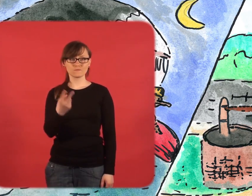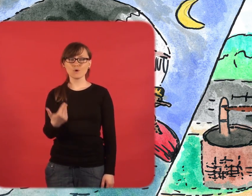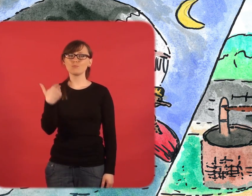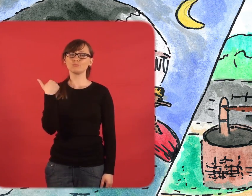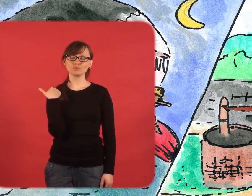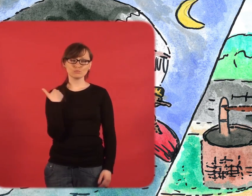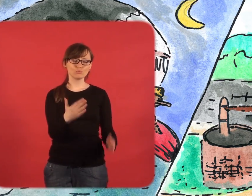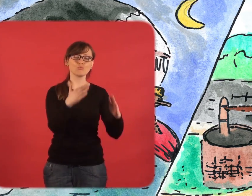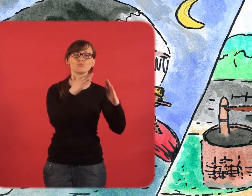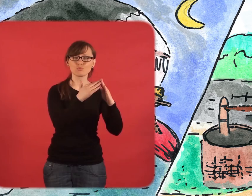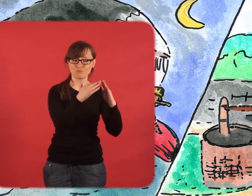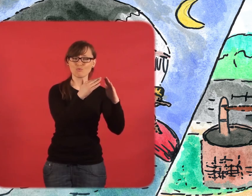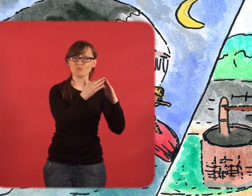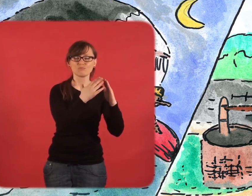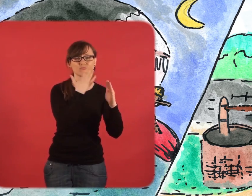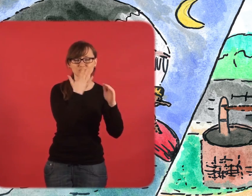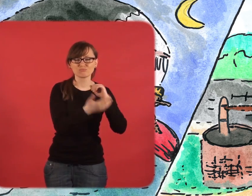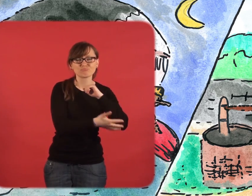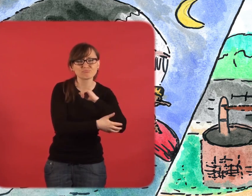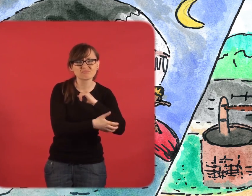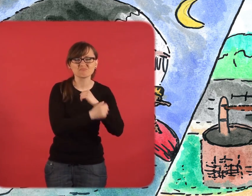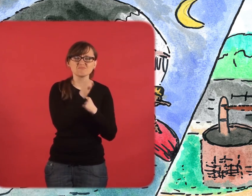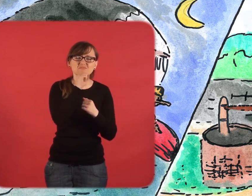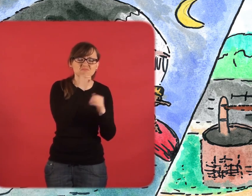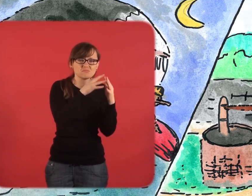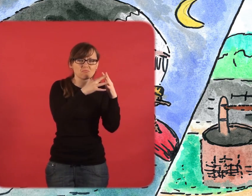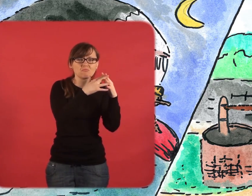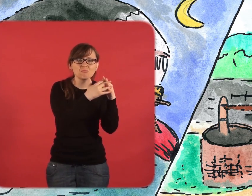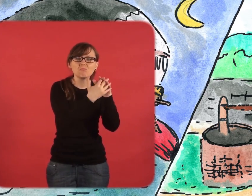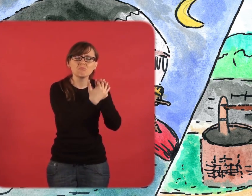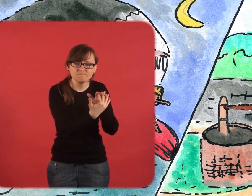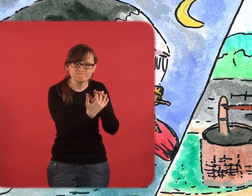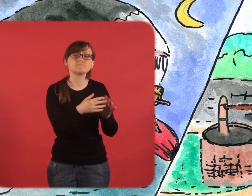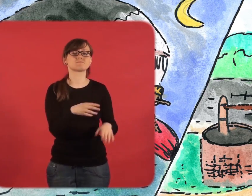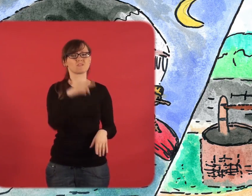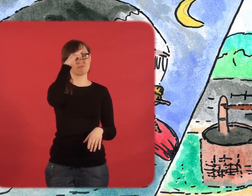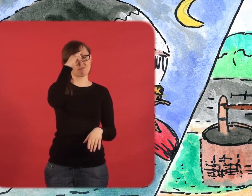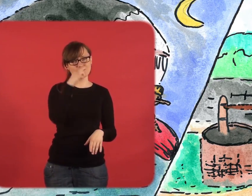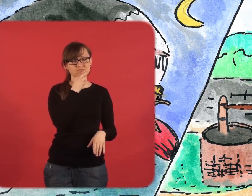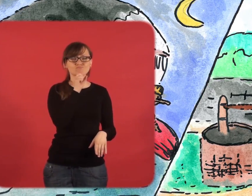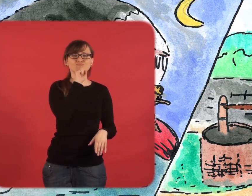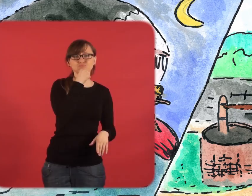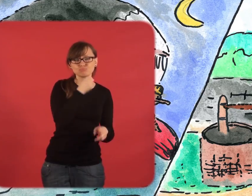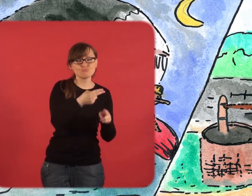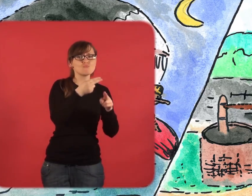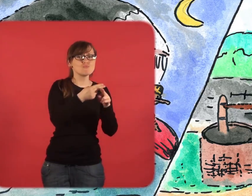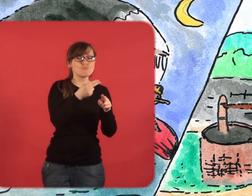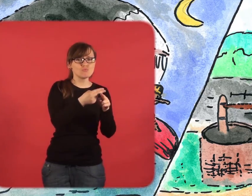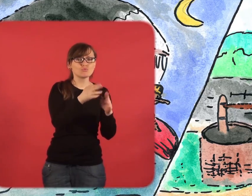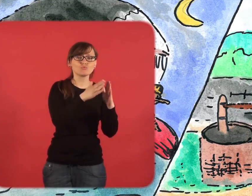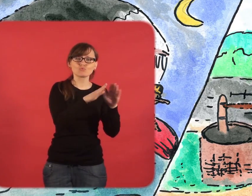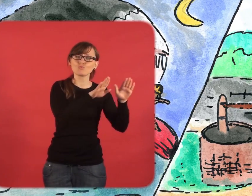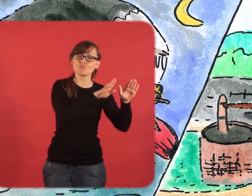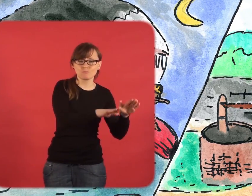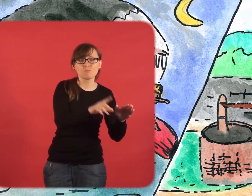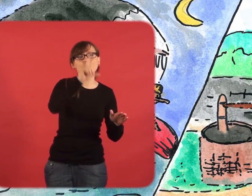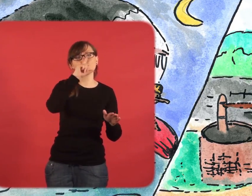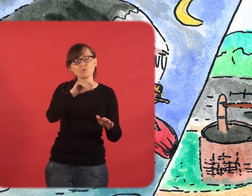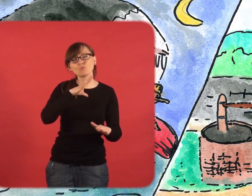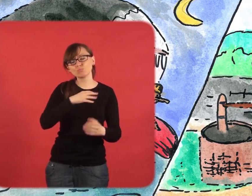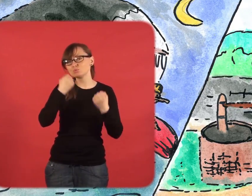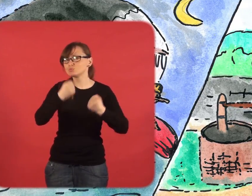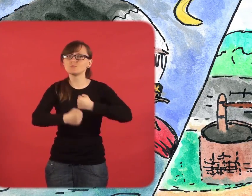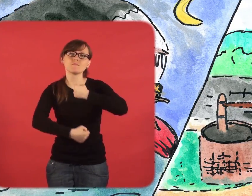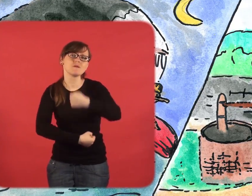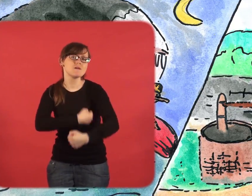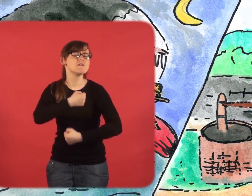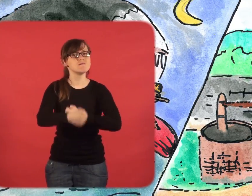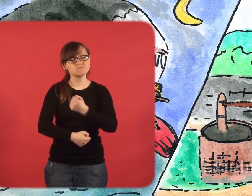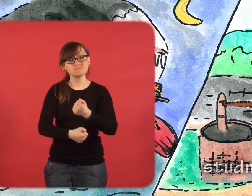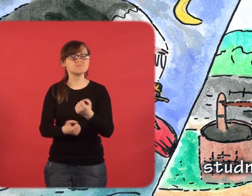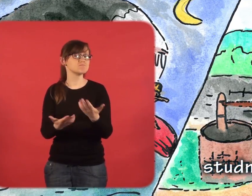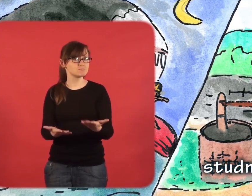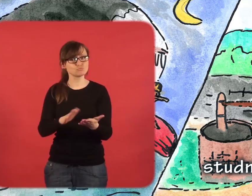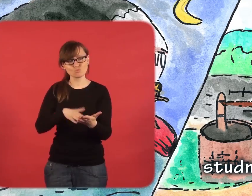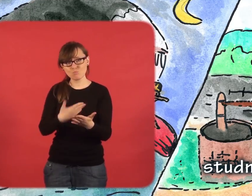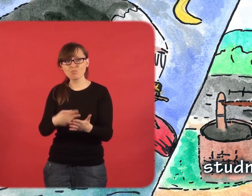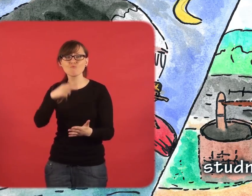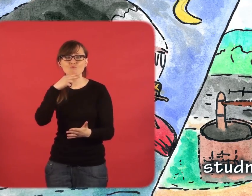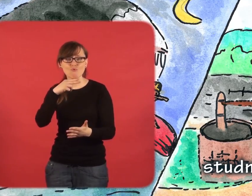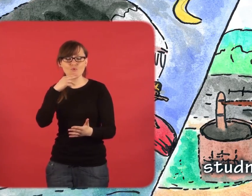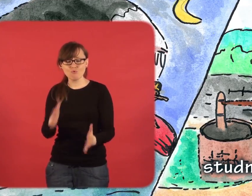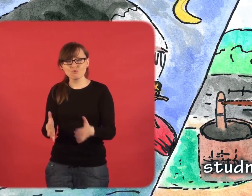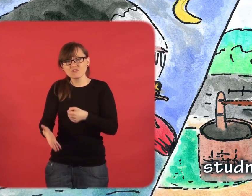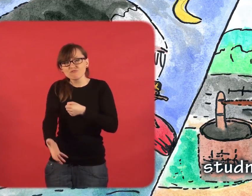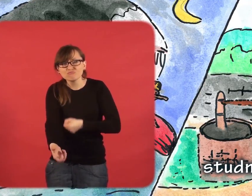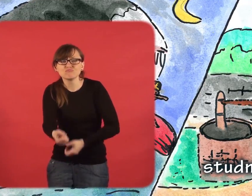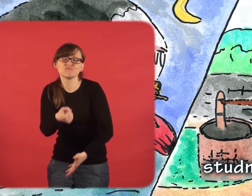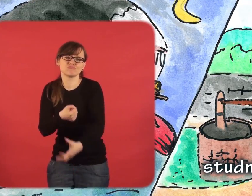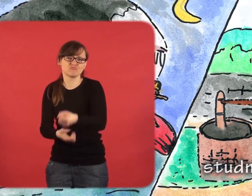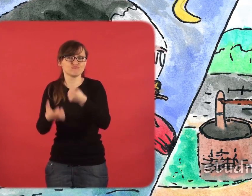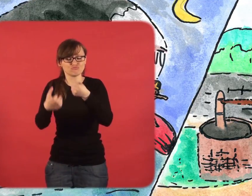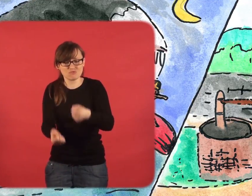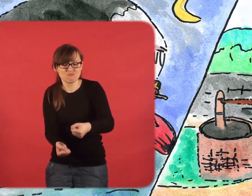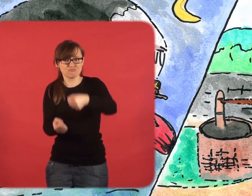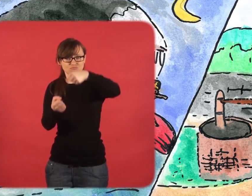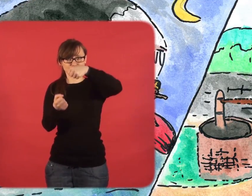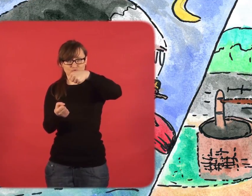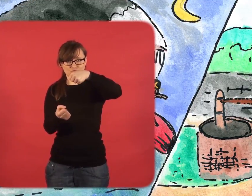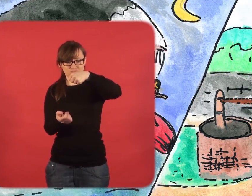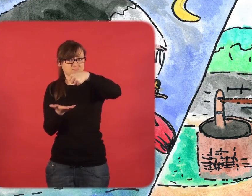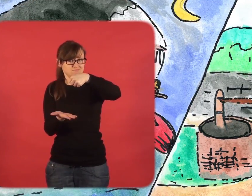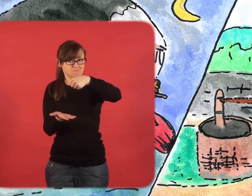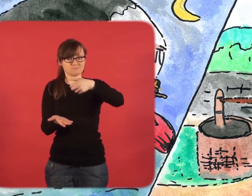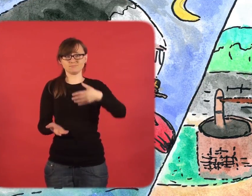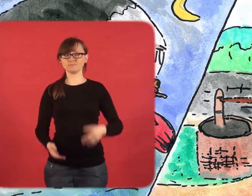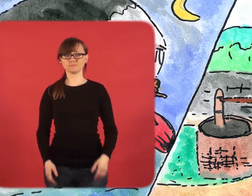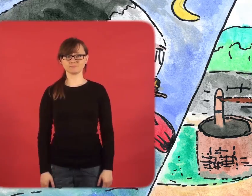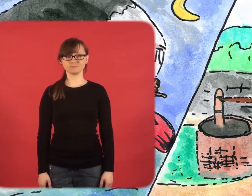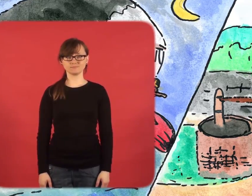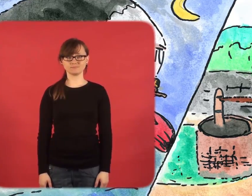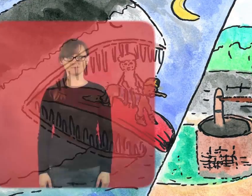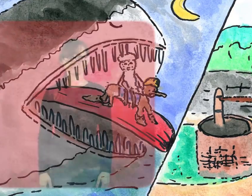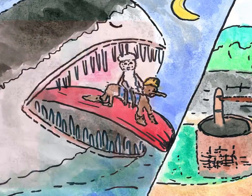Zamieszkali w biednej chatce ze słomy. Pinokio opiekował się chorym Dżepettem. Ciężko pracował -- wyciągał wodę ze studni.